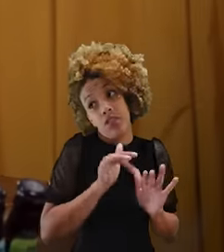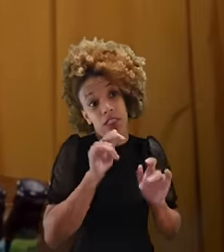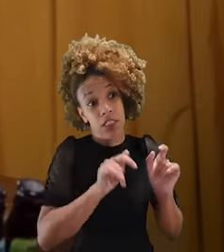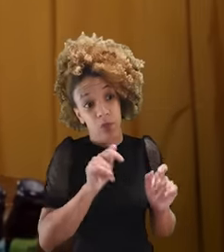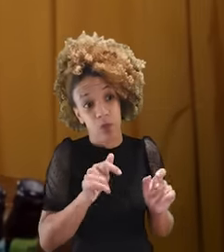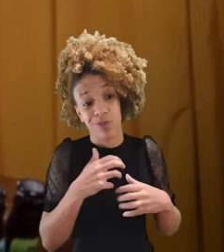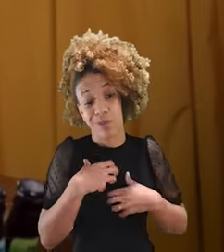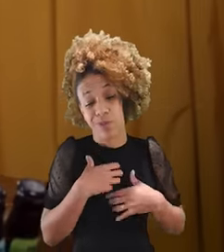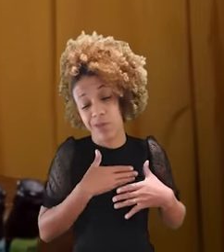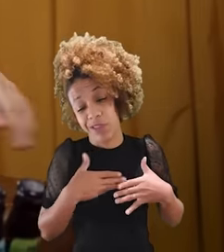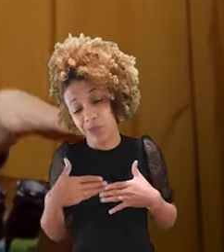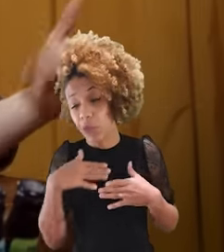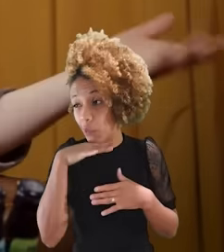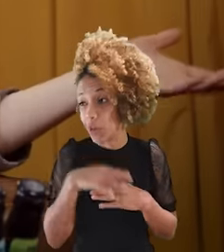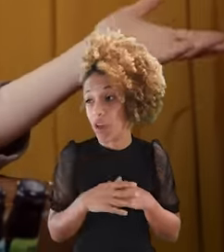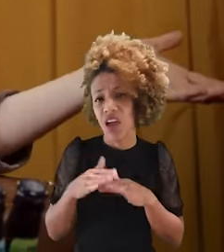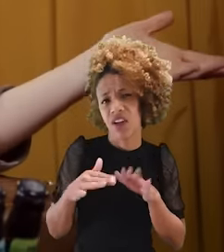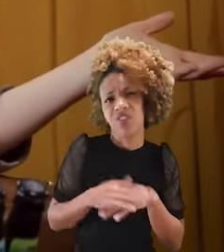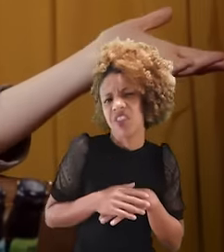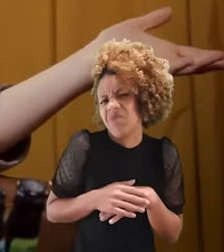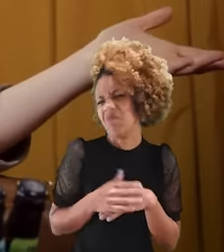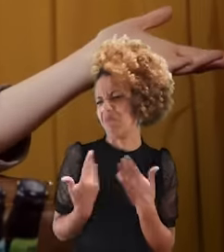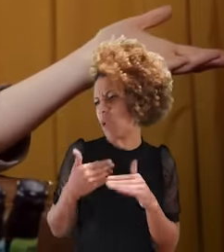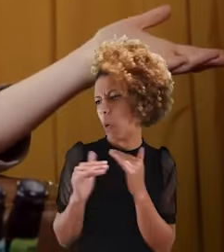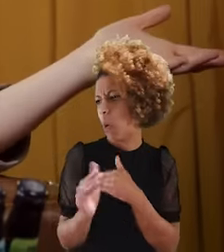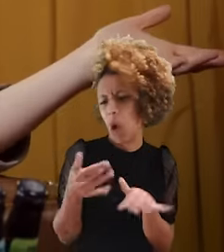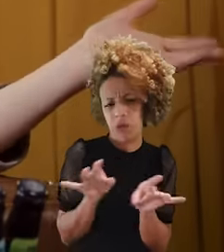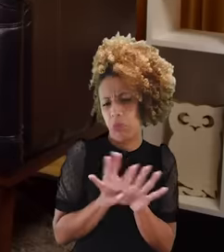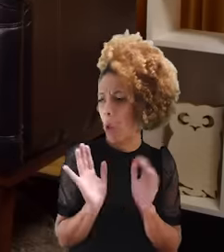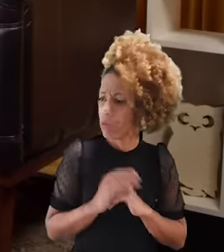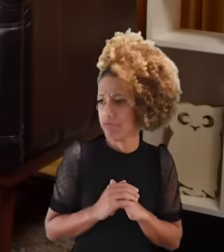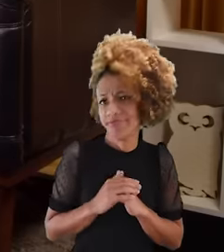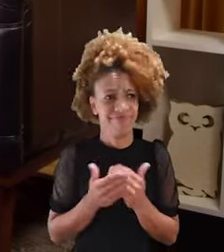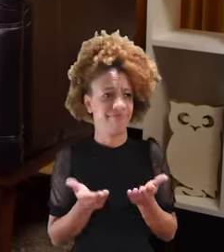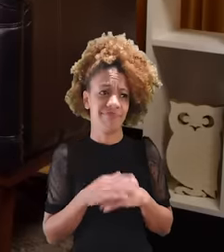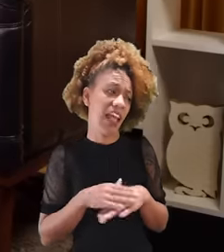bom momento às vezes a pessoa não vai com a tua cara e pronto Ok e às vezes foi uma merda mesmo